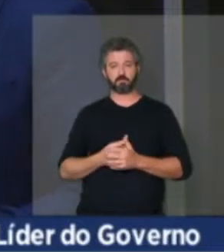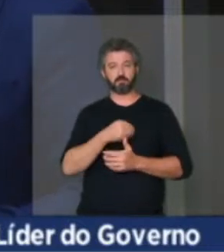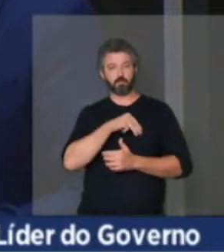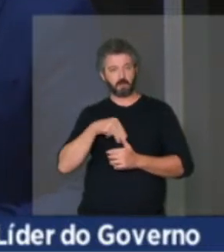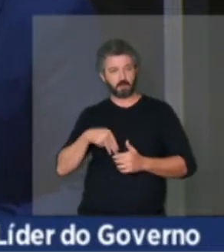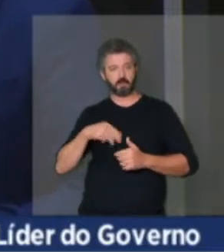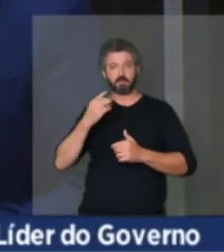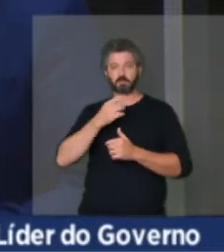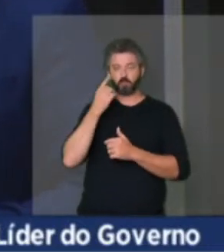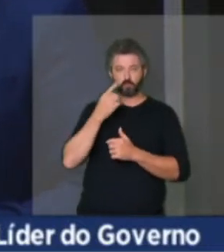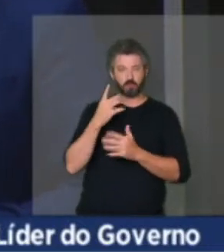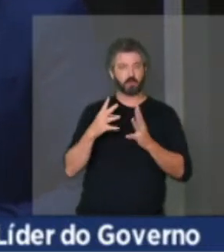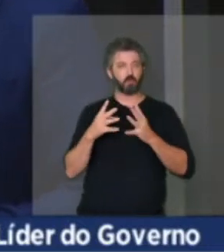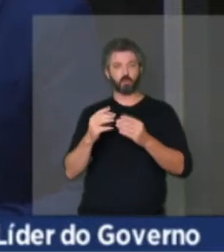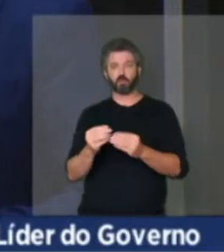COMPARECER. ENTÃO FICA AQUI O